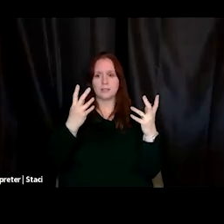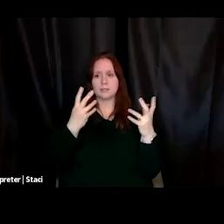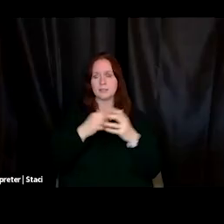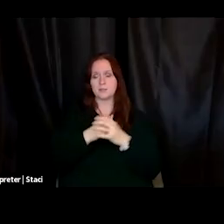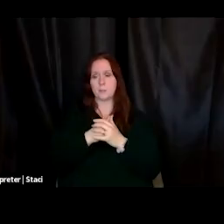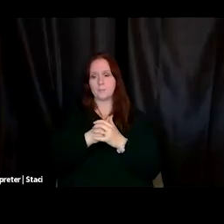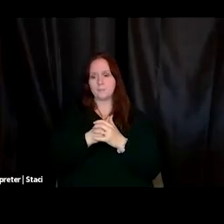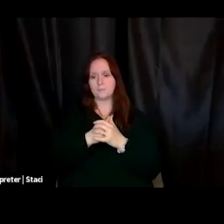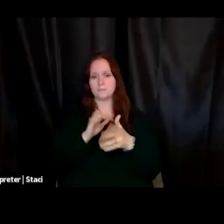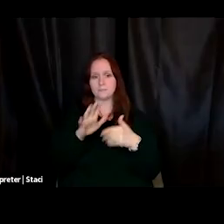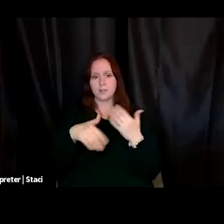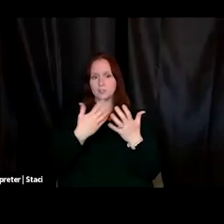Con eso dicho,